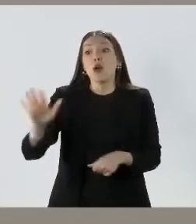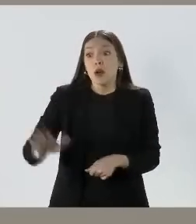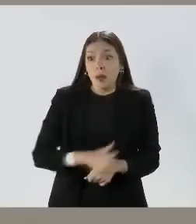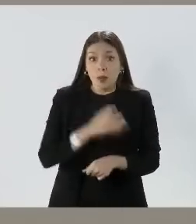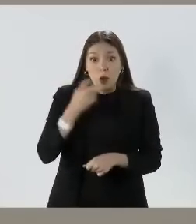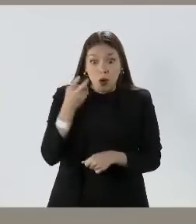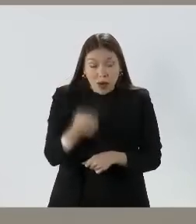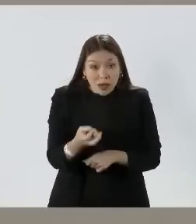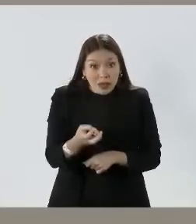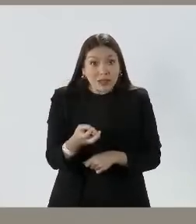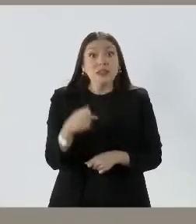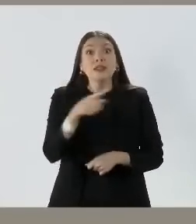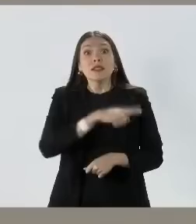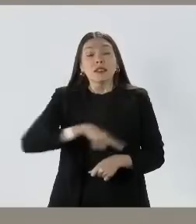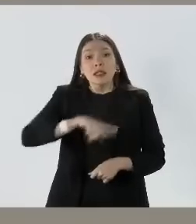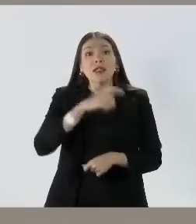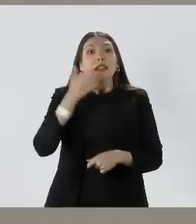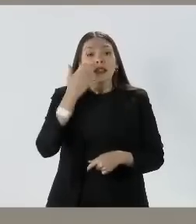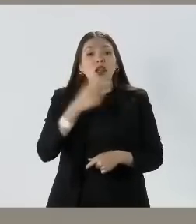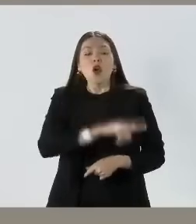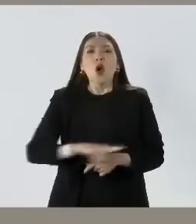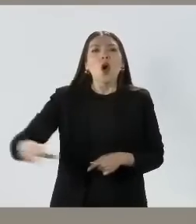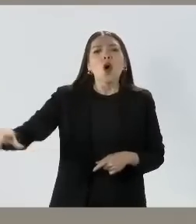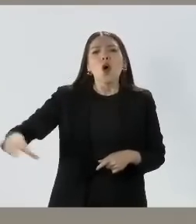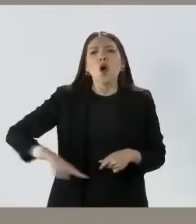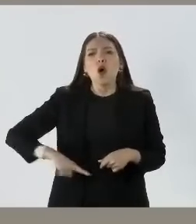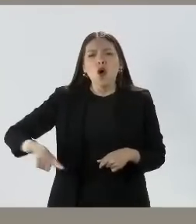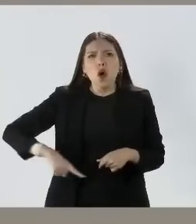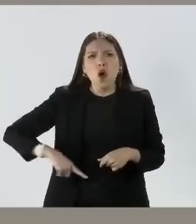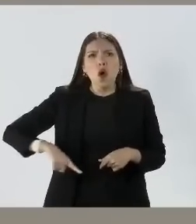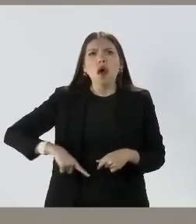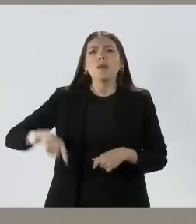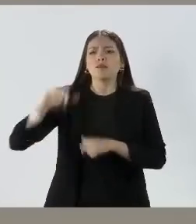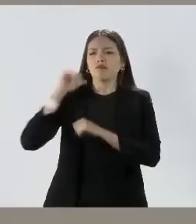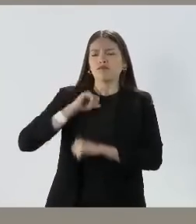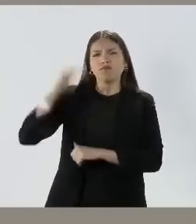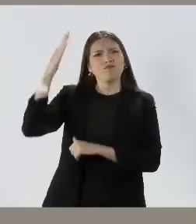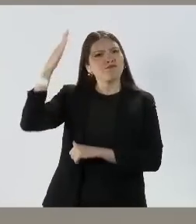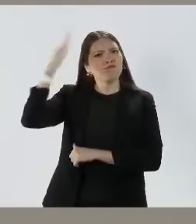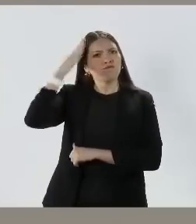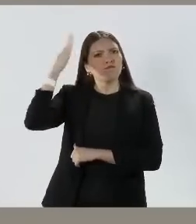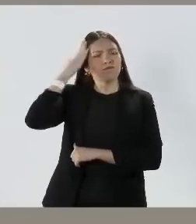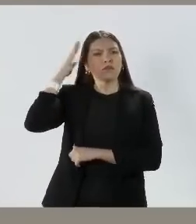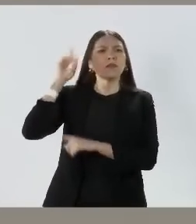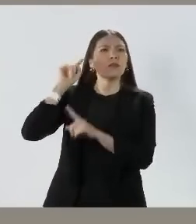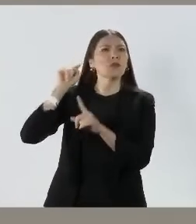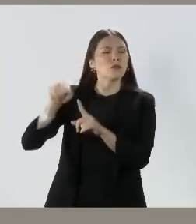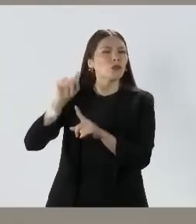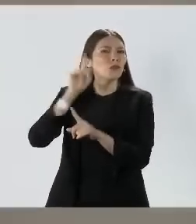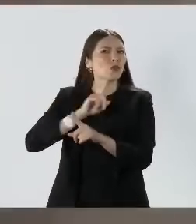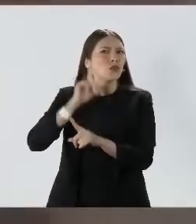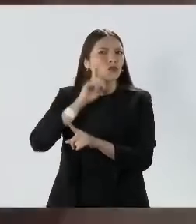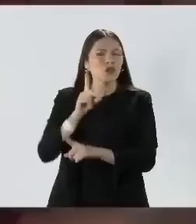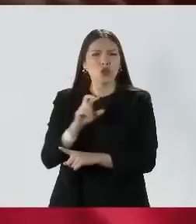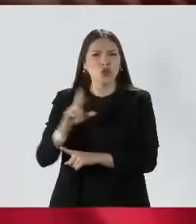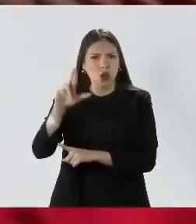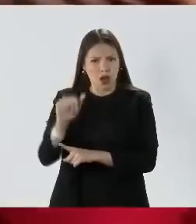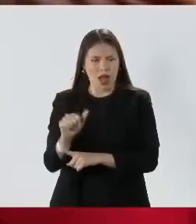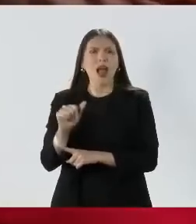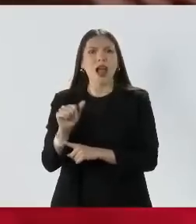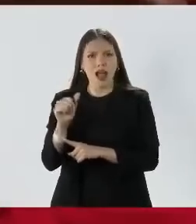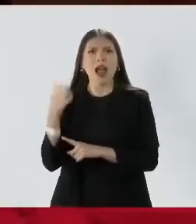es el gobierno encabezado por la doctora Claudia shb quien puso bases muy sólidas